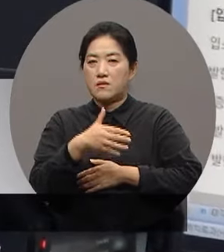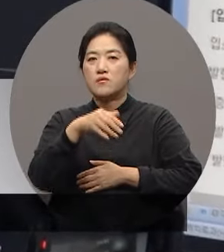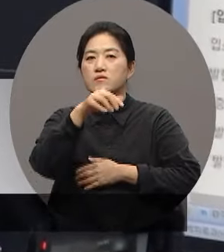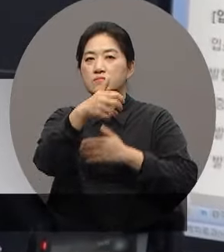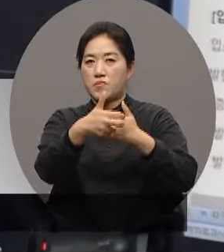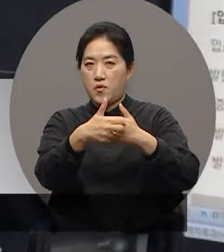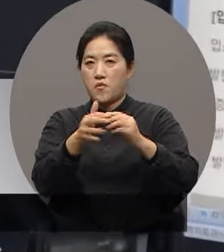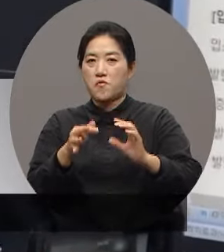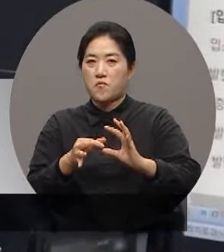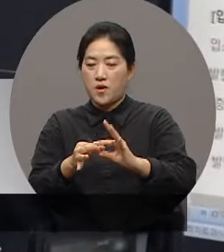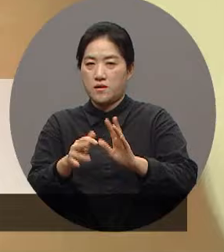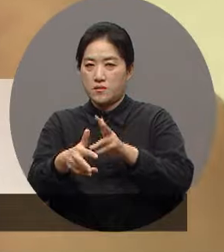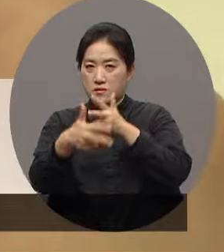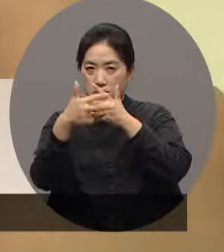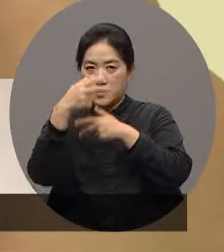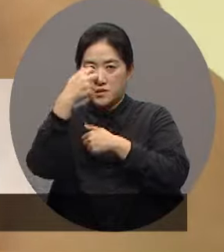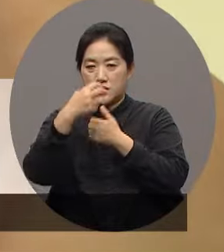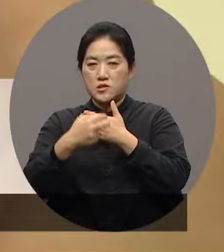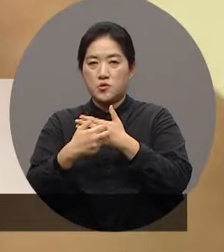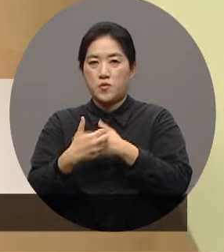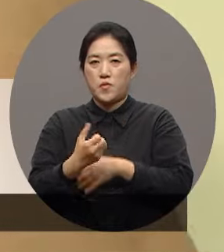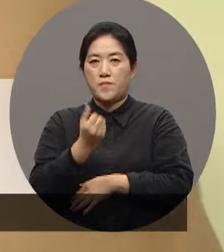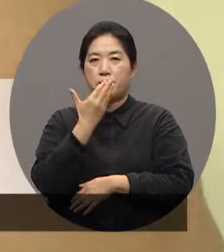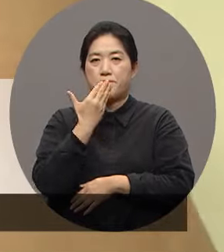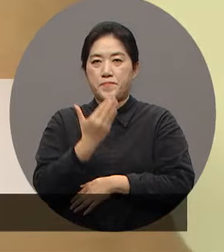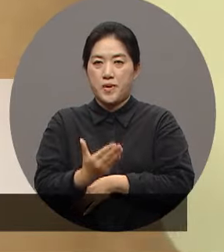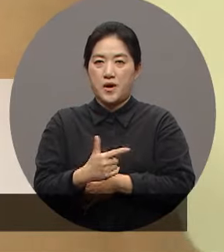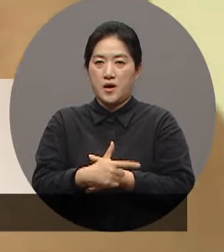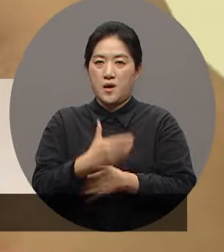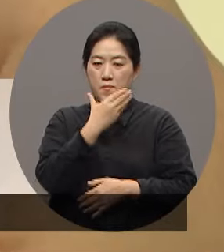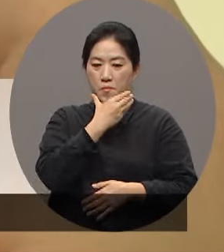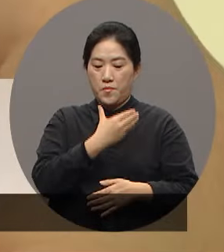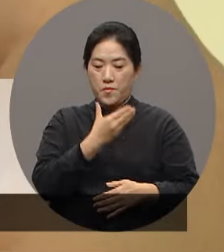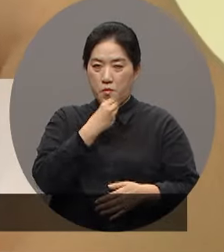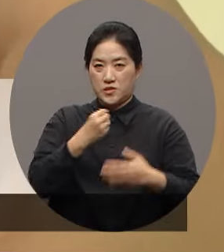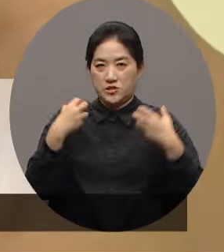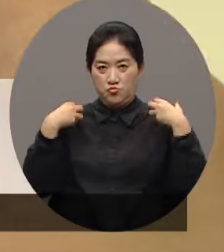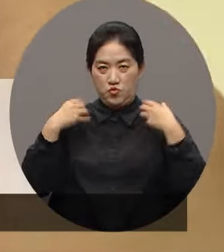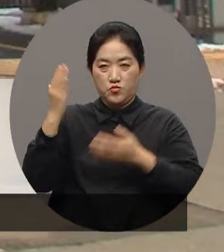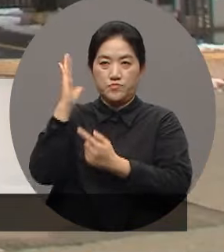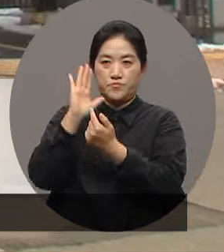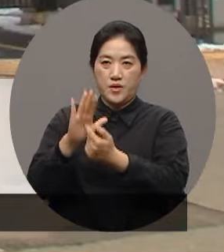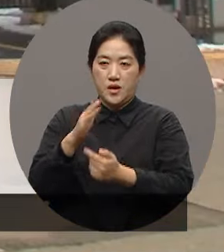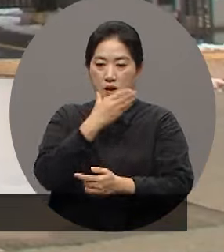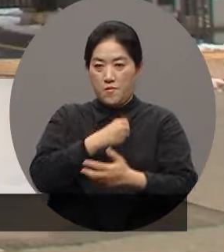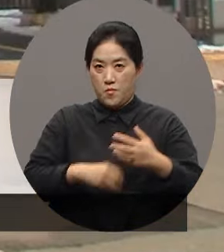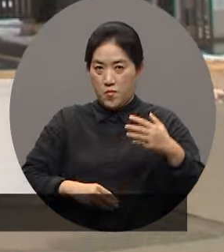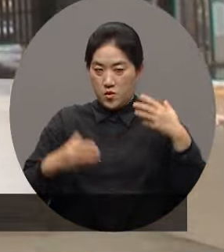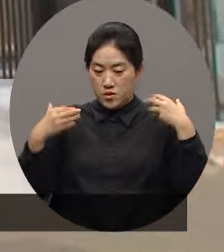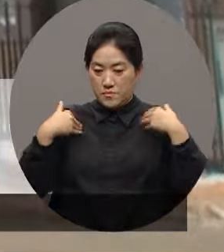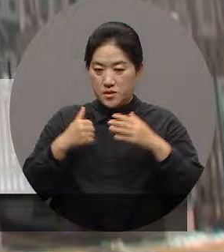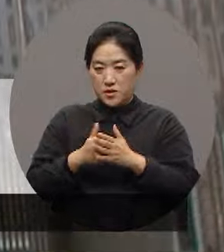기존에 방문한 적이 없는 의료 기관에서도 비대면 진료를 받을 수 있다고 보건복지부가 밝혔습니다.